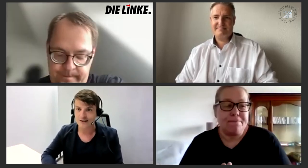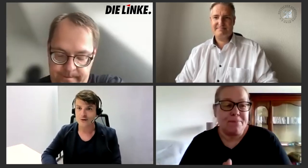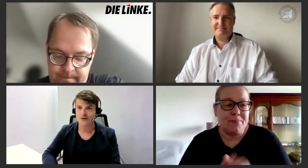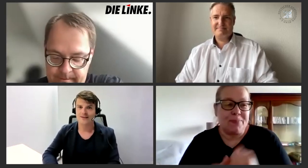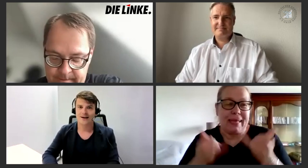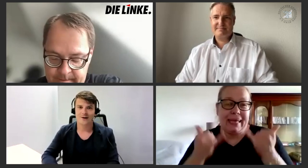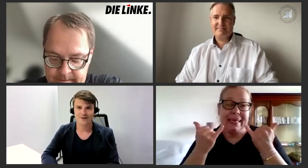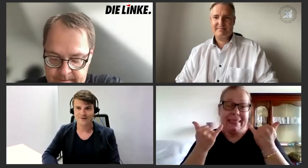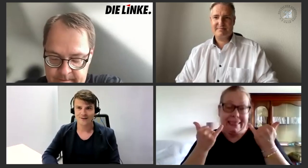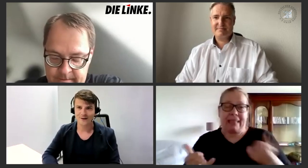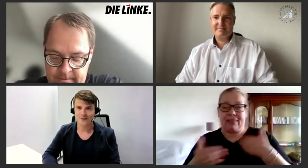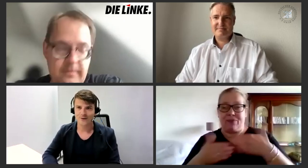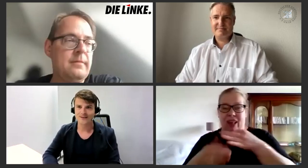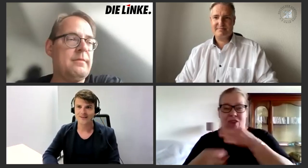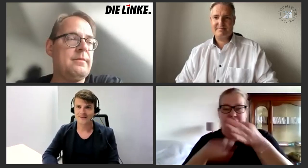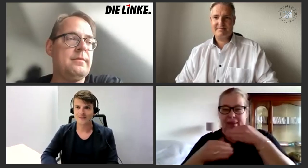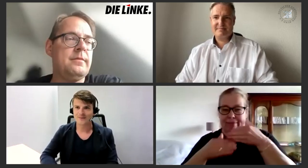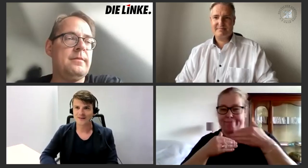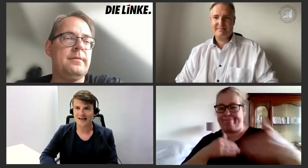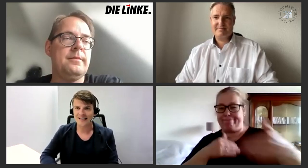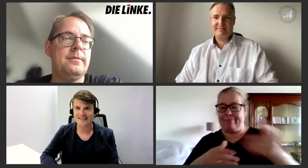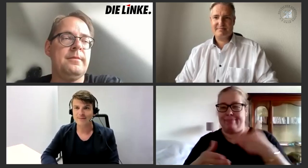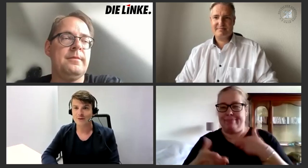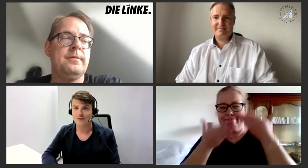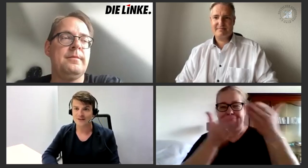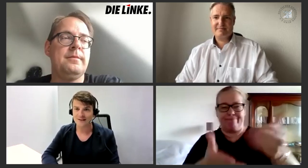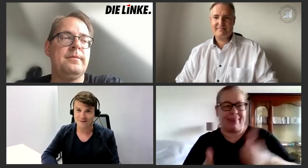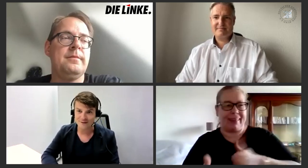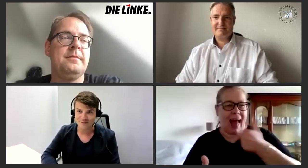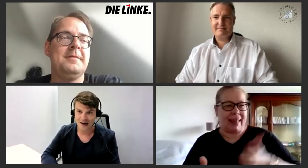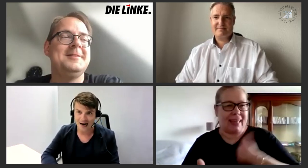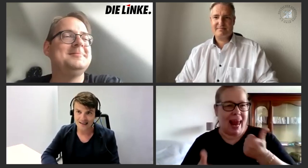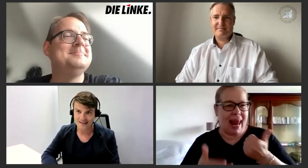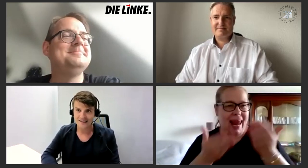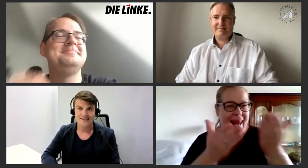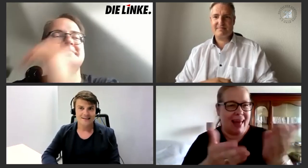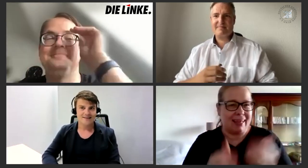beeindruckt und es war ein sehr, sehr schöner Tag auf jeden Fall. Jetzt gibt natürlich viele Fragen,